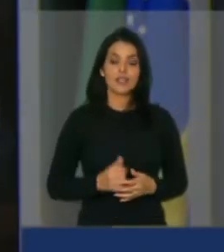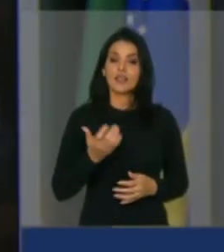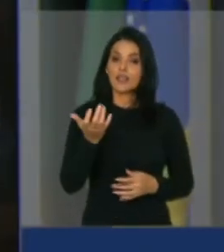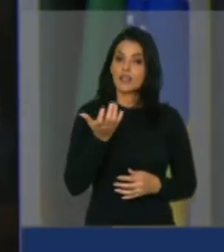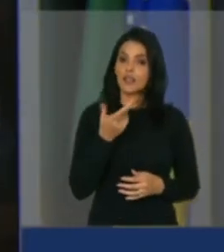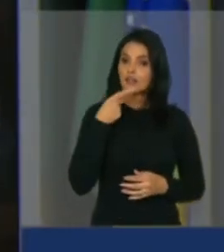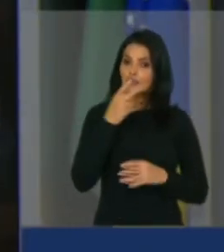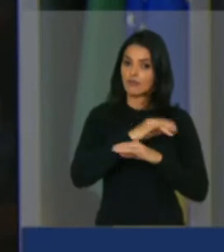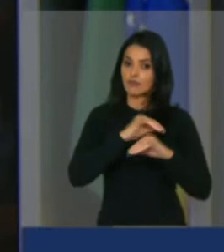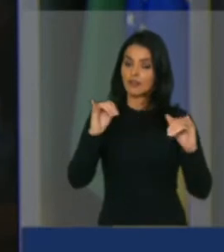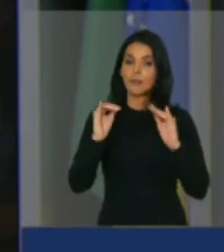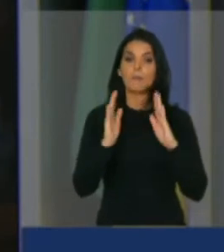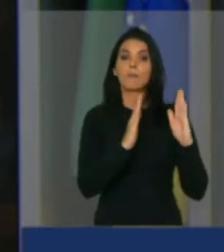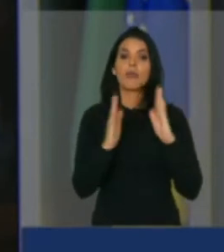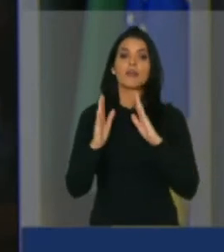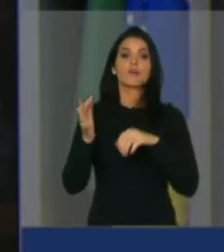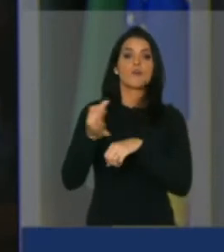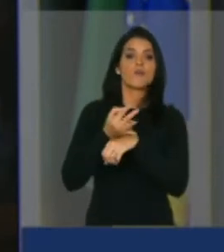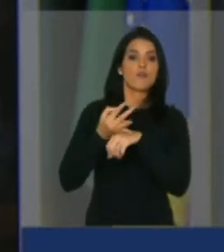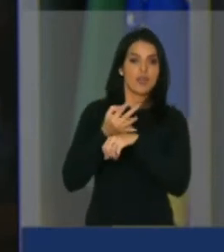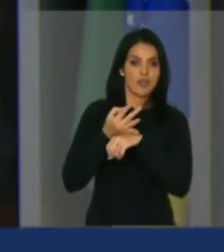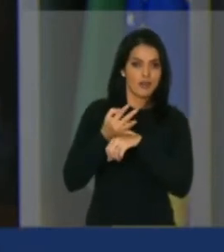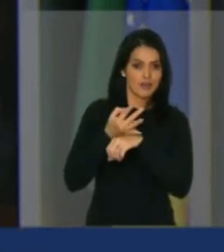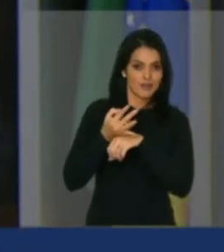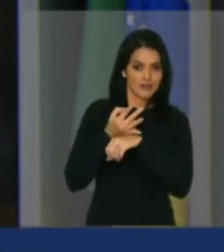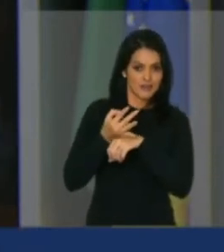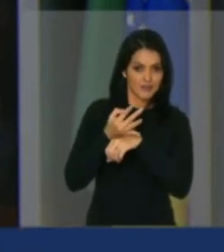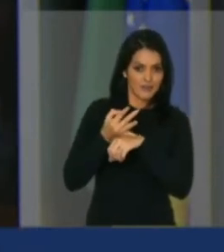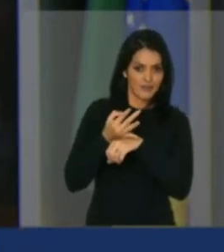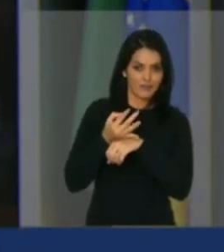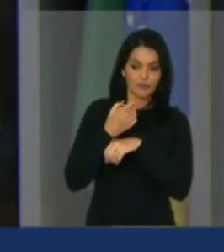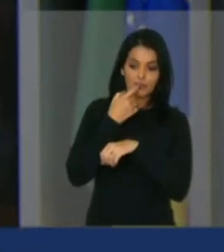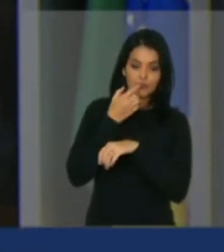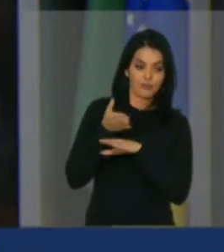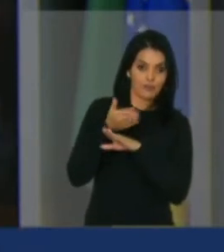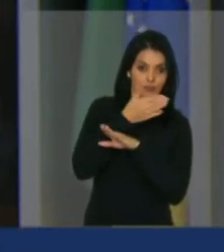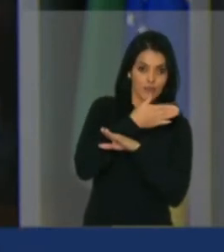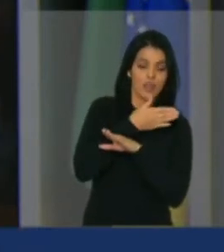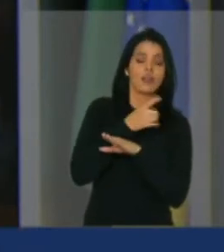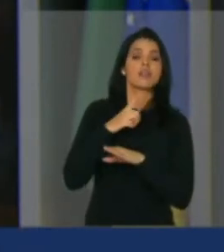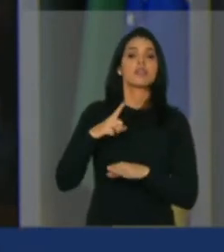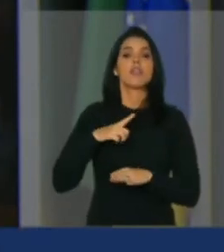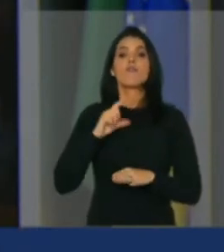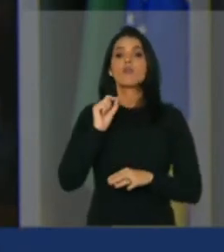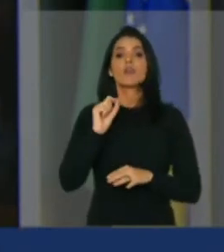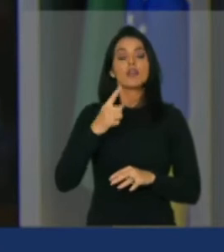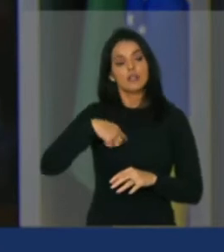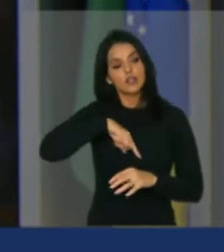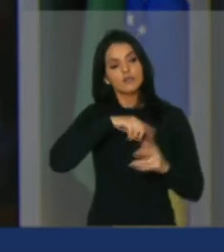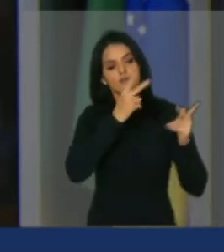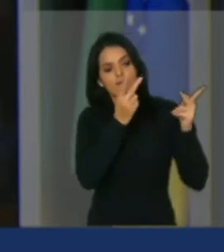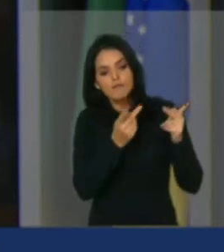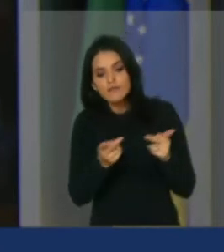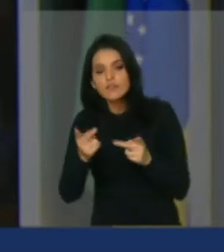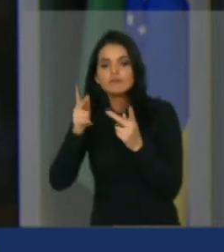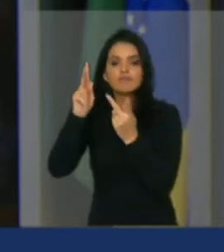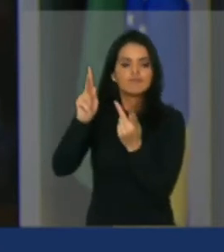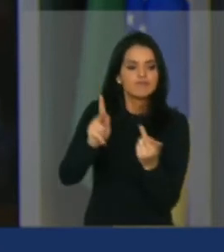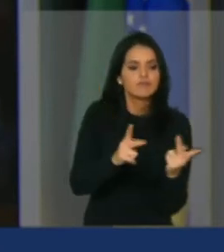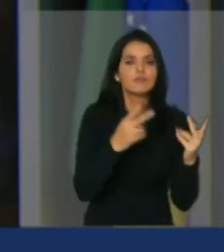GOSTARIA DE RESSALTAR QUE NO PERÍODO DE RECESSO PARLAMENTAR QUE FIZEMOS, FOI EXATAMENTE VISITAR AS NOSSAS BASES, QUERIA PRESIDENTE, QUE OS NOSSOS COLEGAS